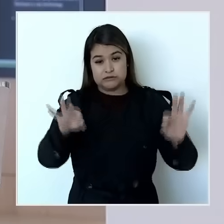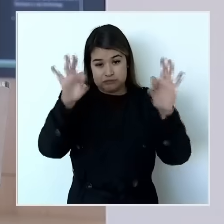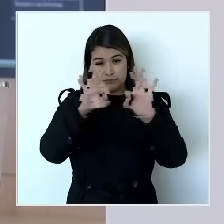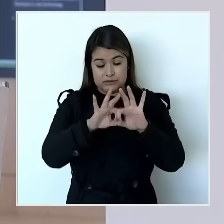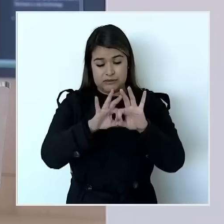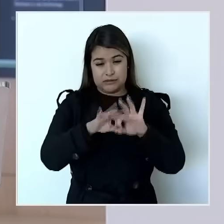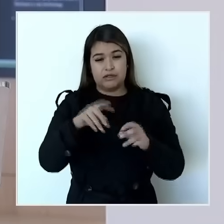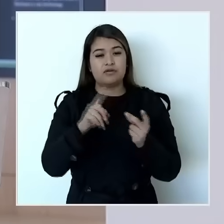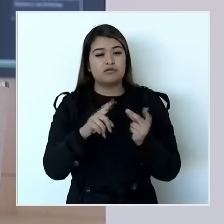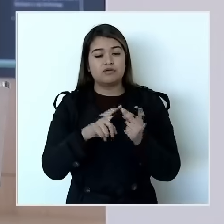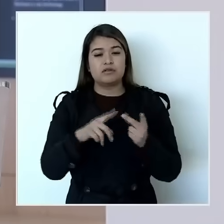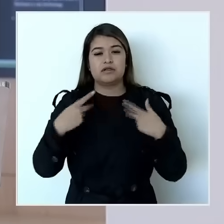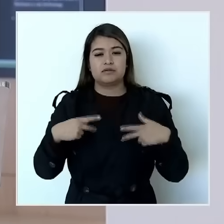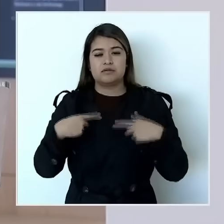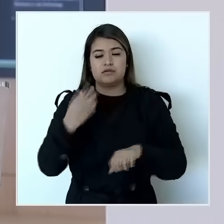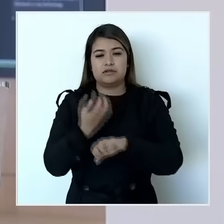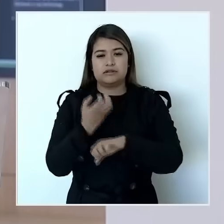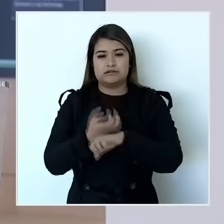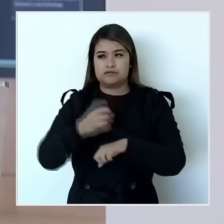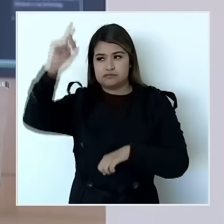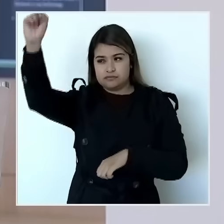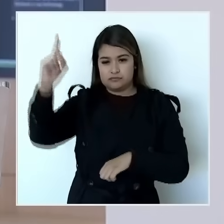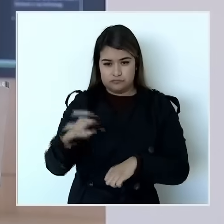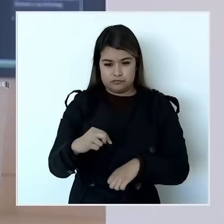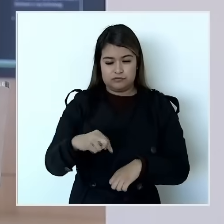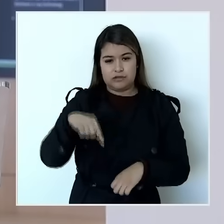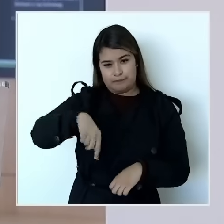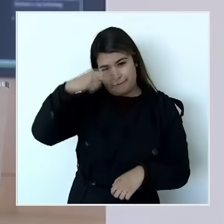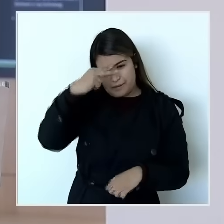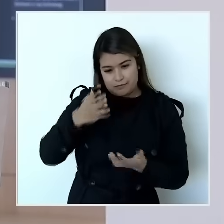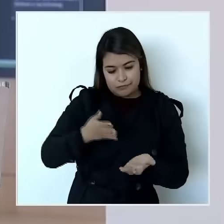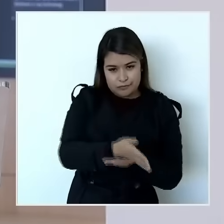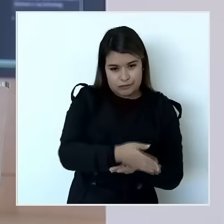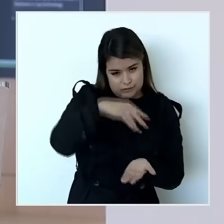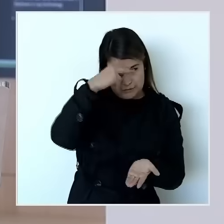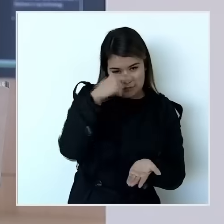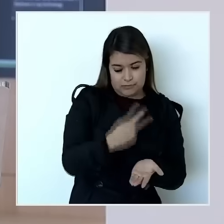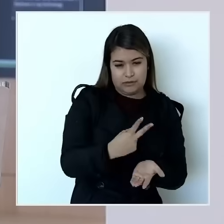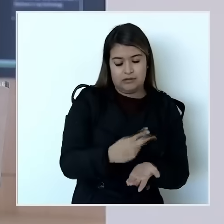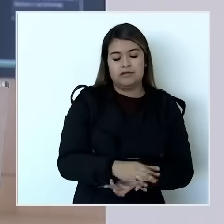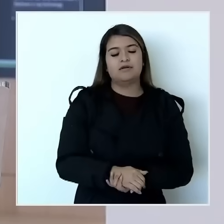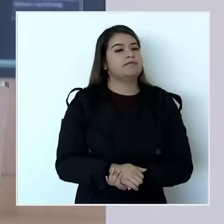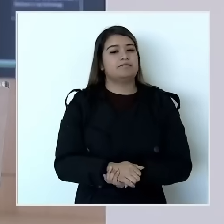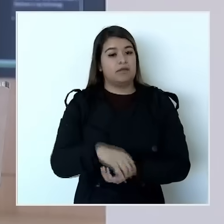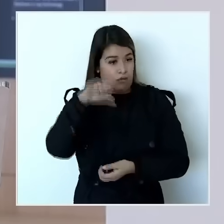la Agencia Nacional de Aduanas de México, donde justamente nos encontramos hoy para